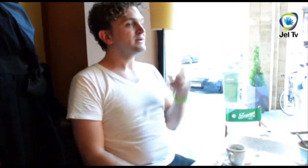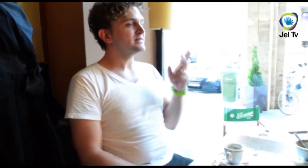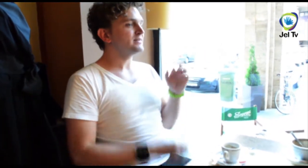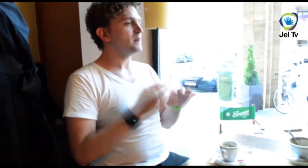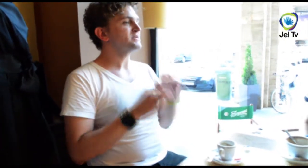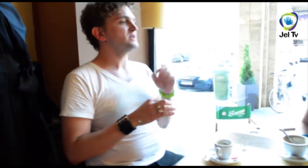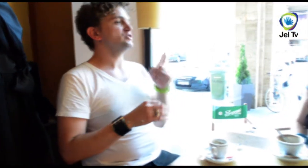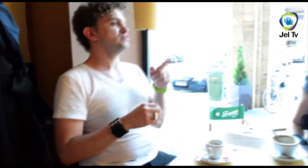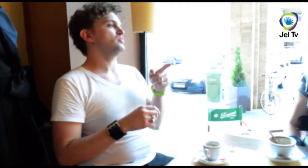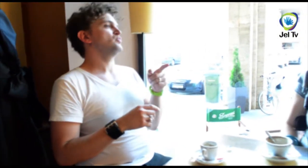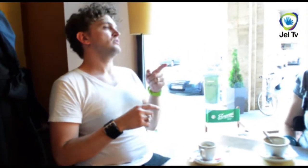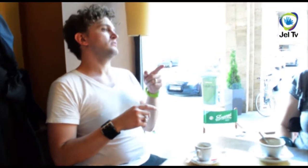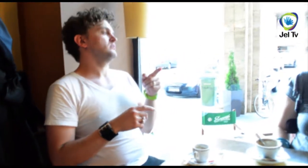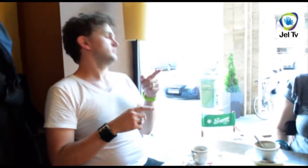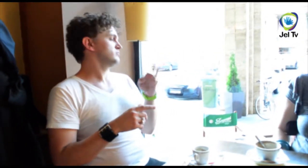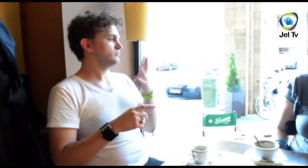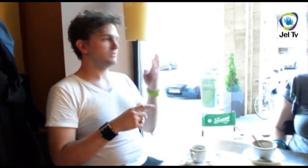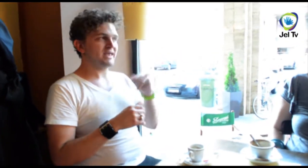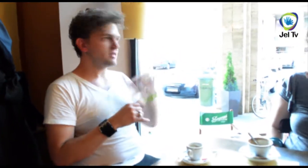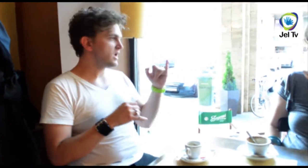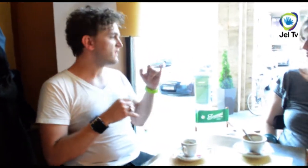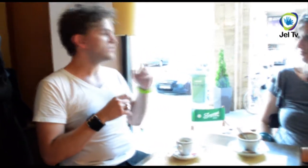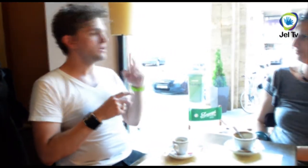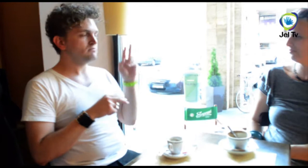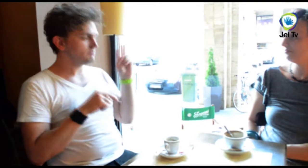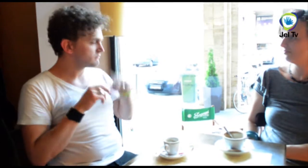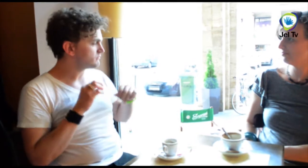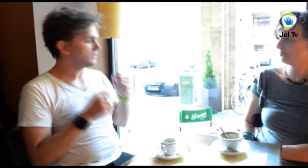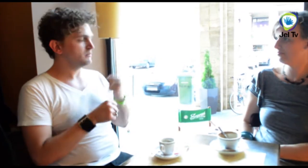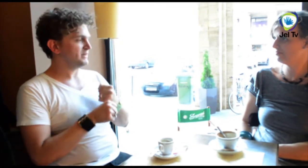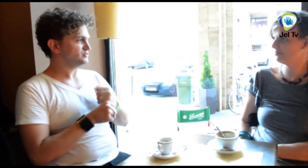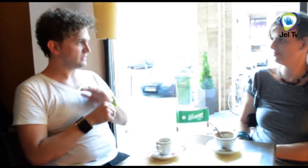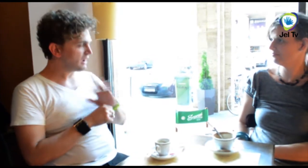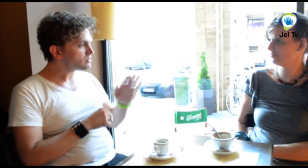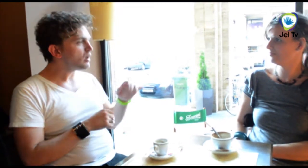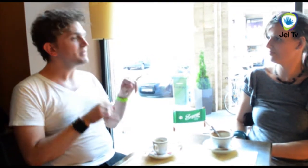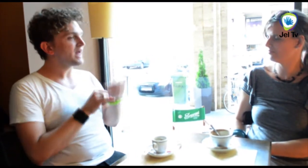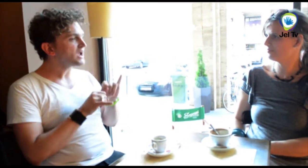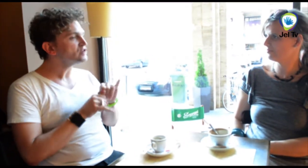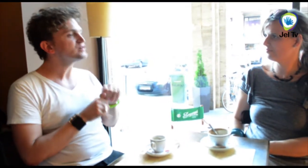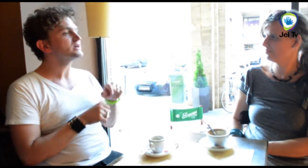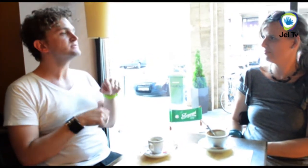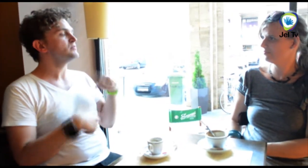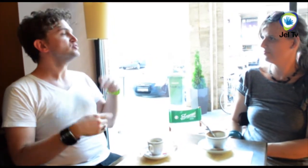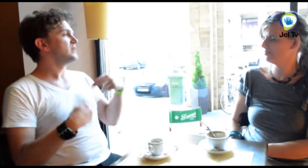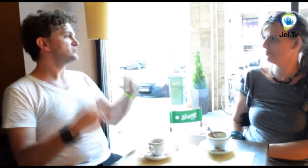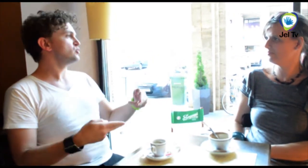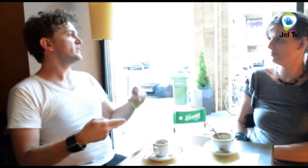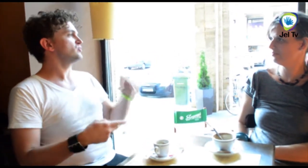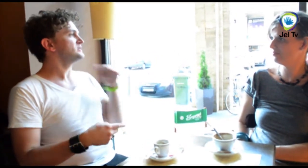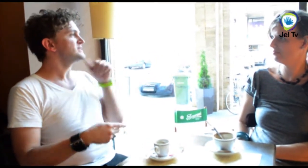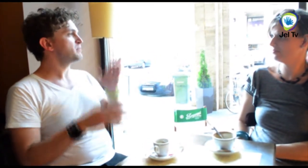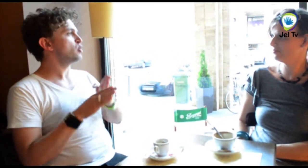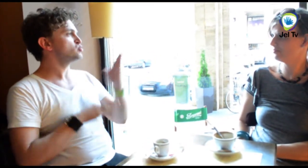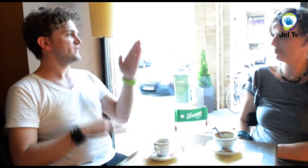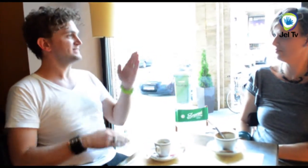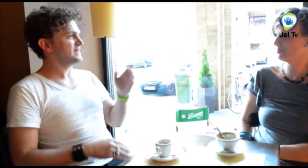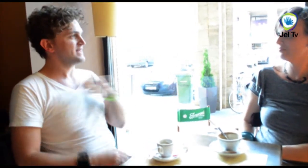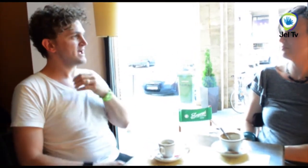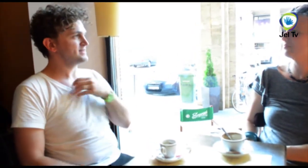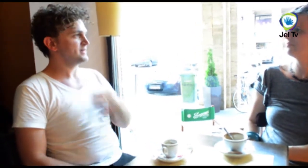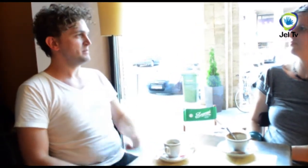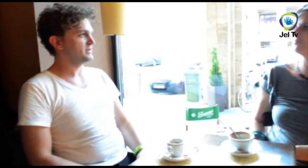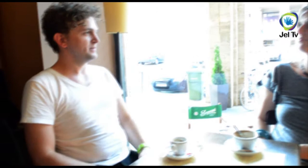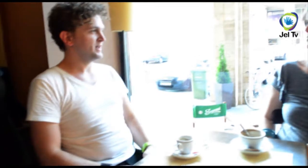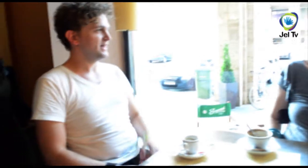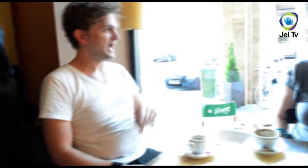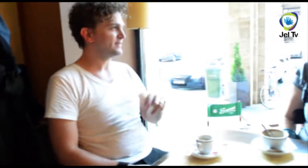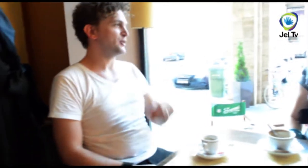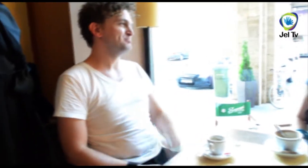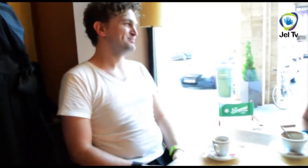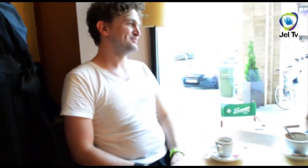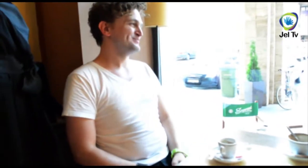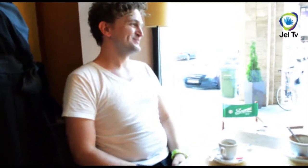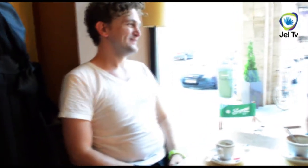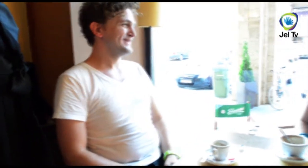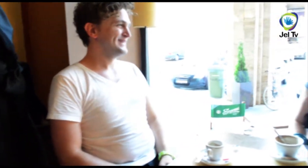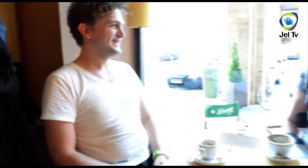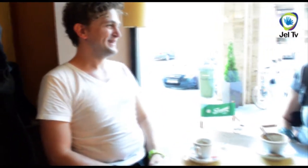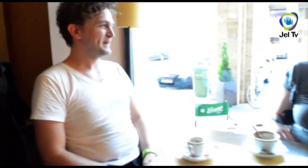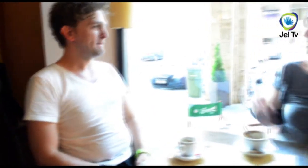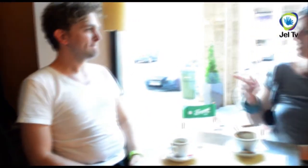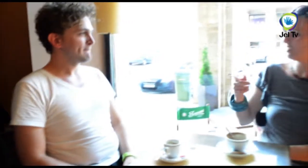Természetesen 4 év alatt elvégeztem, leérettségiztem, aztán az Iparművészeti Egyetemre jártam.